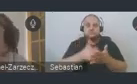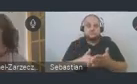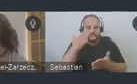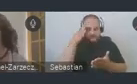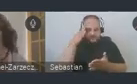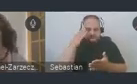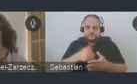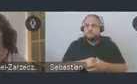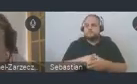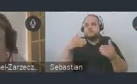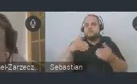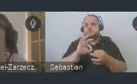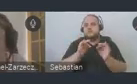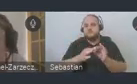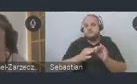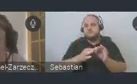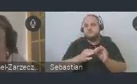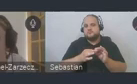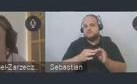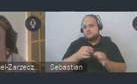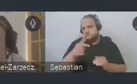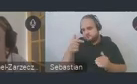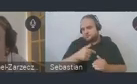Nawet poprosić o takie zobowiązanie.